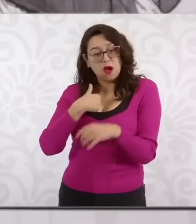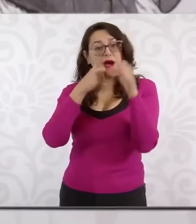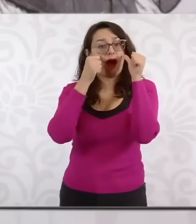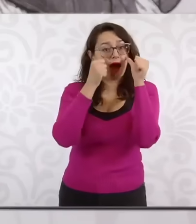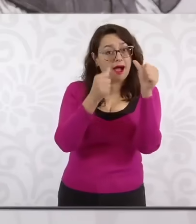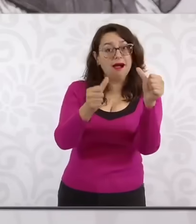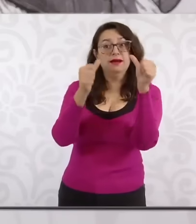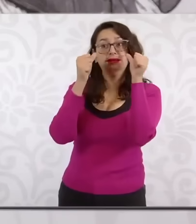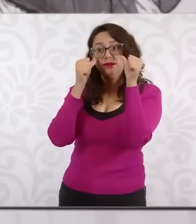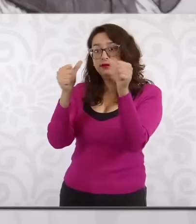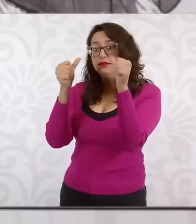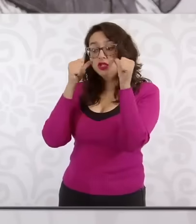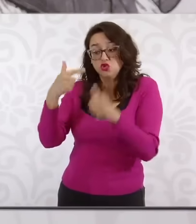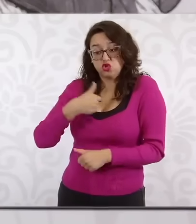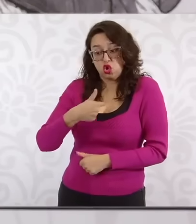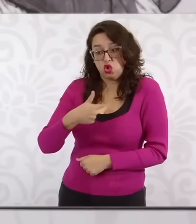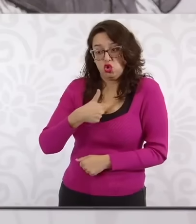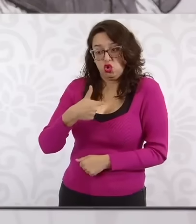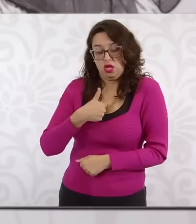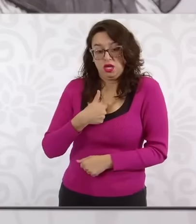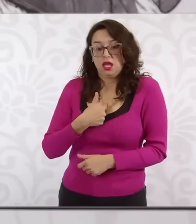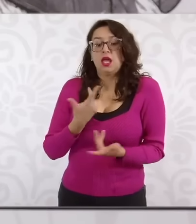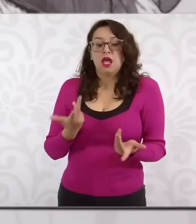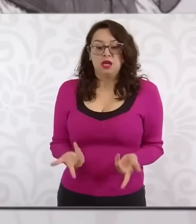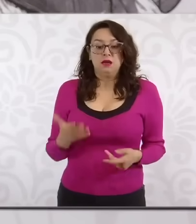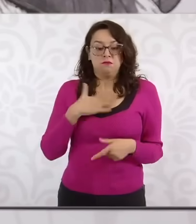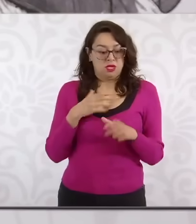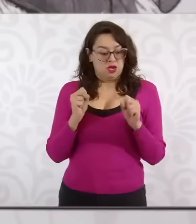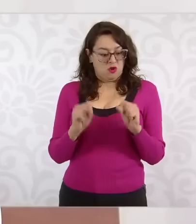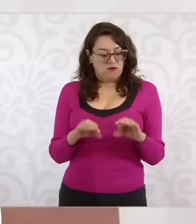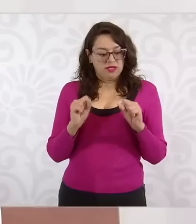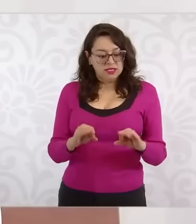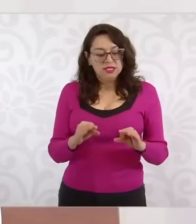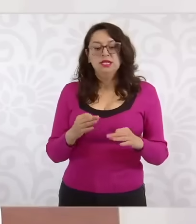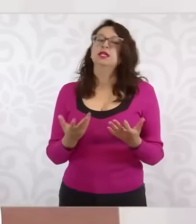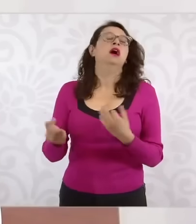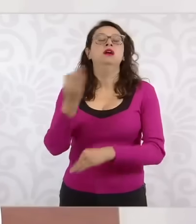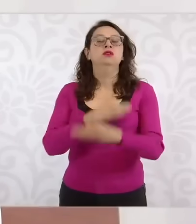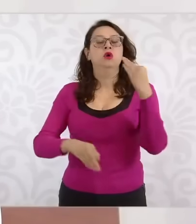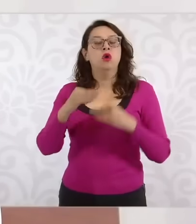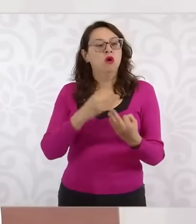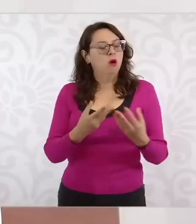personalmente. Incluso desde la oficina le damos seguimiento a muchos de ellos de manera personal.